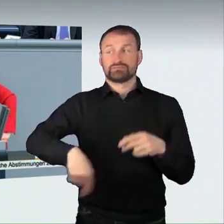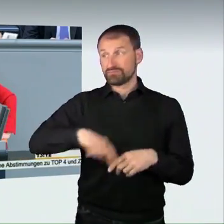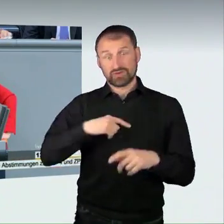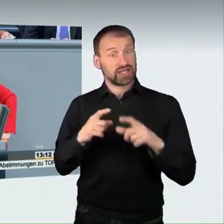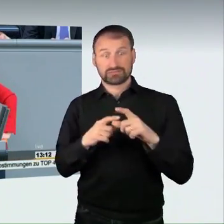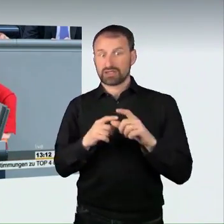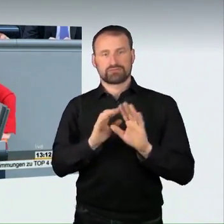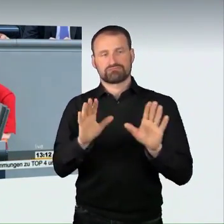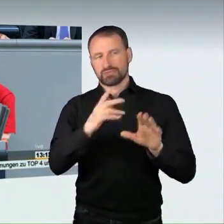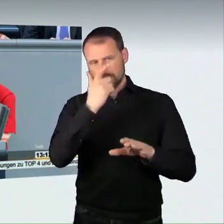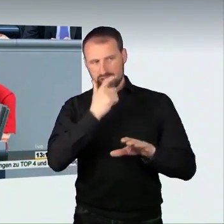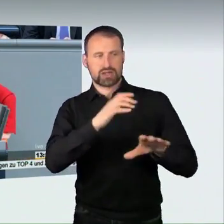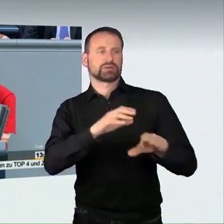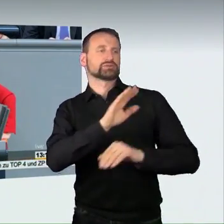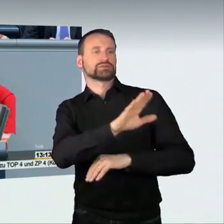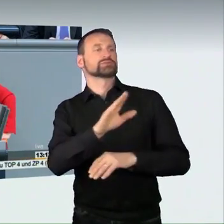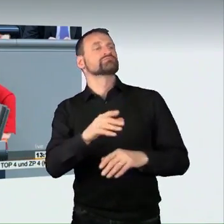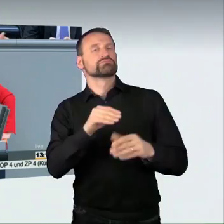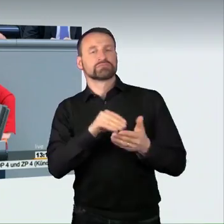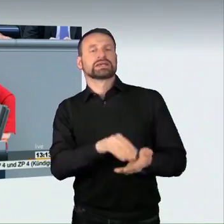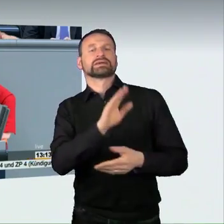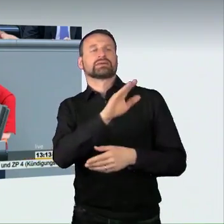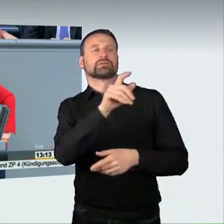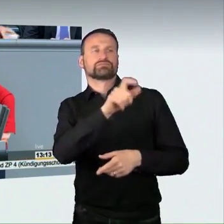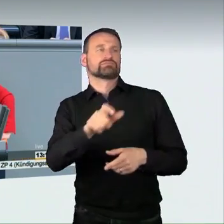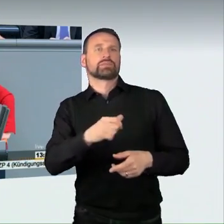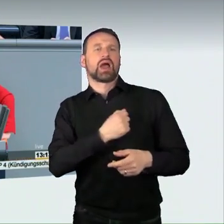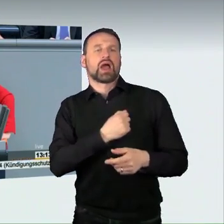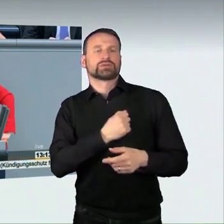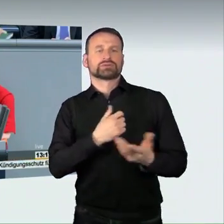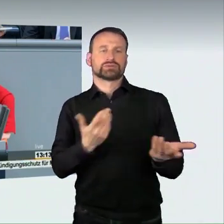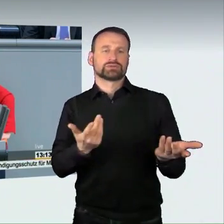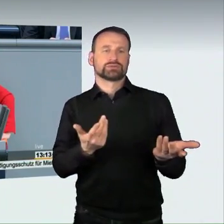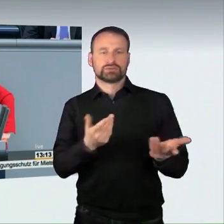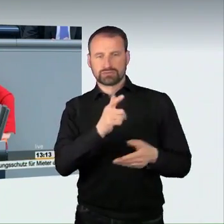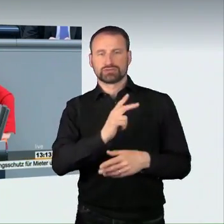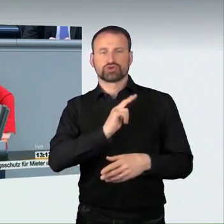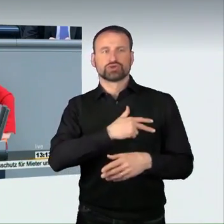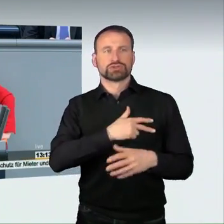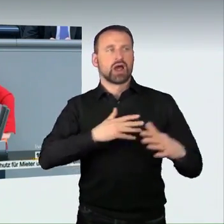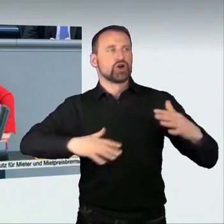Unser Ziel ist es, die Rechte der Mieterinnen und Mieter weiter zu stärken. Wir sehen unter anderem Handlungsbedarf bei der fristlosen Kündigung